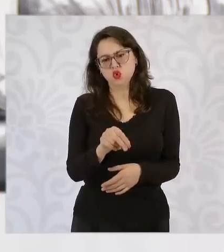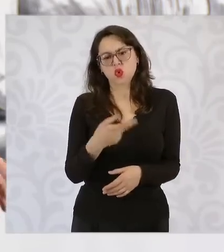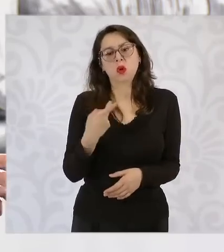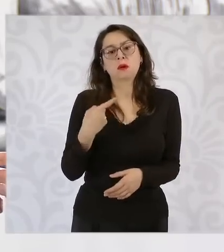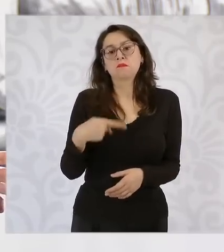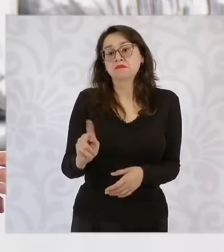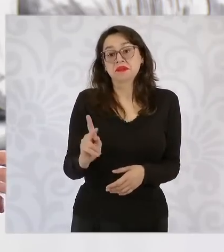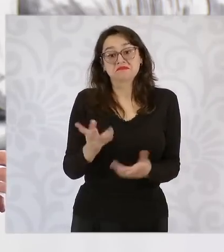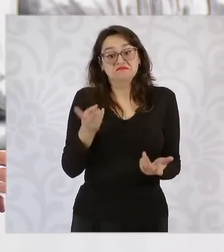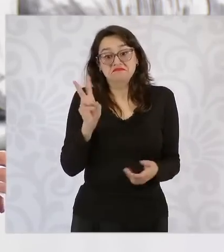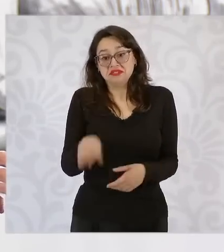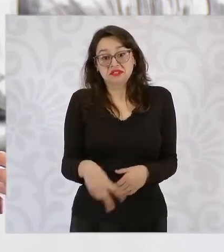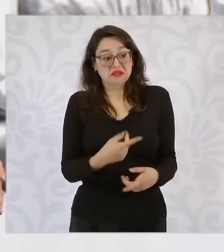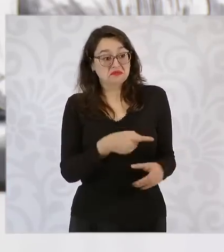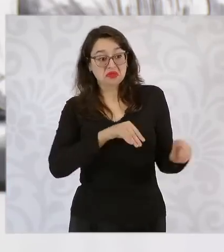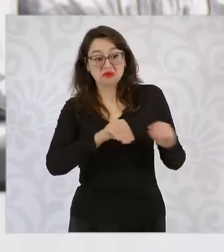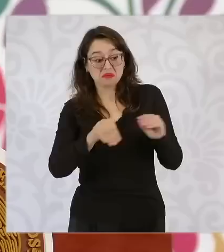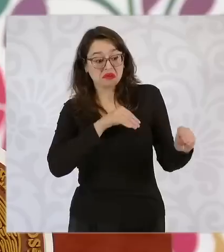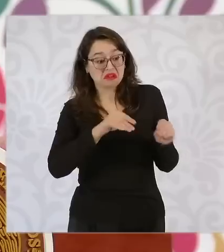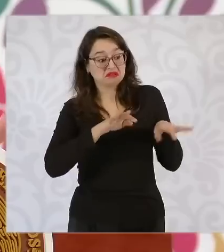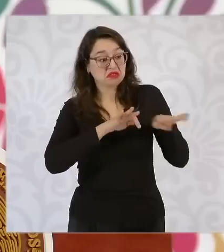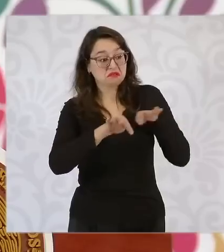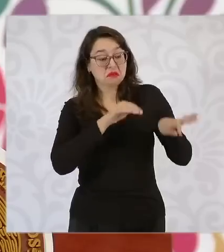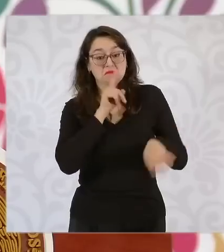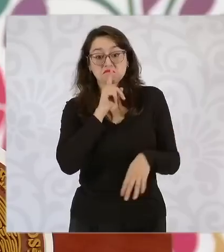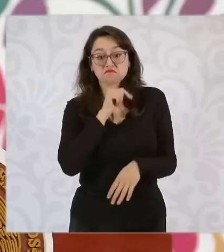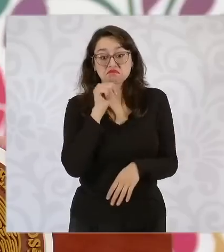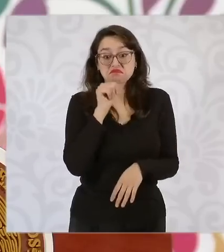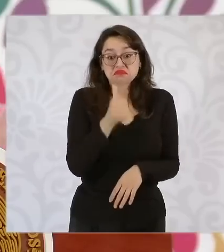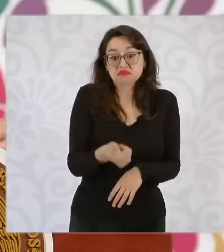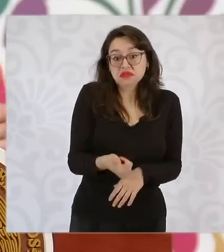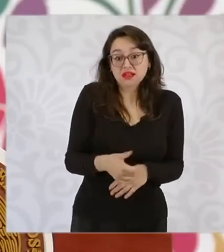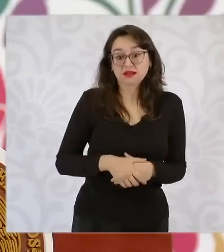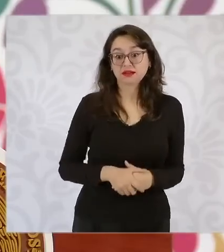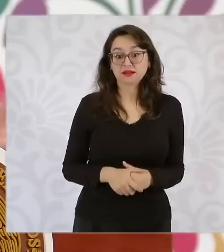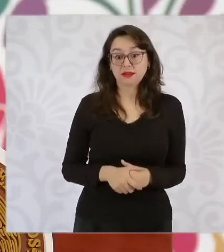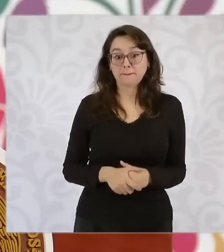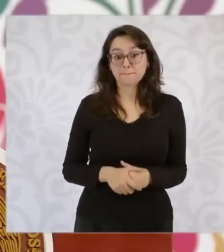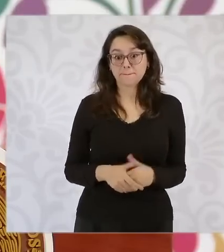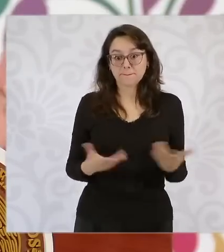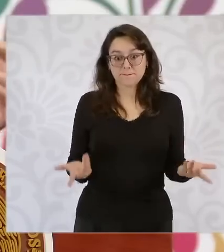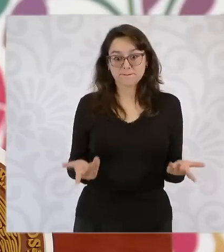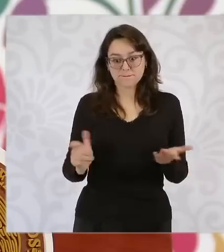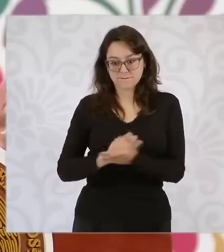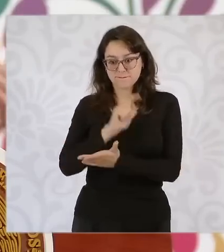no están explotadas entonces Pemex lo que hace pues es y dentro de la ley también pues cuánto